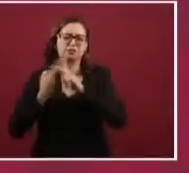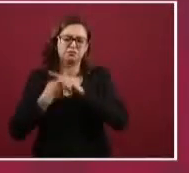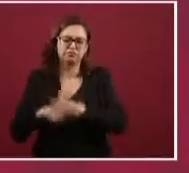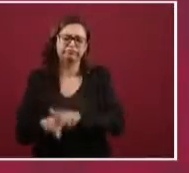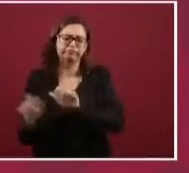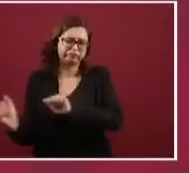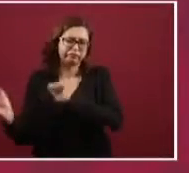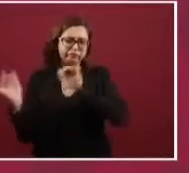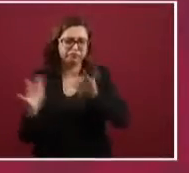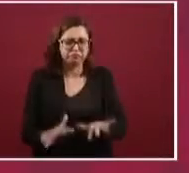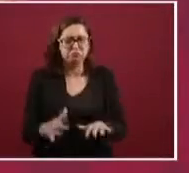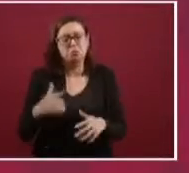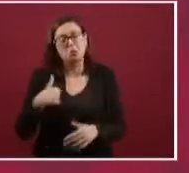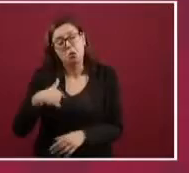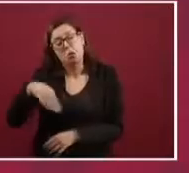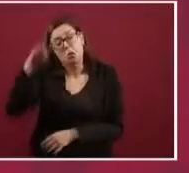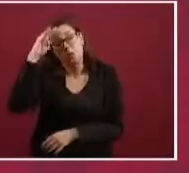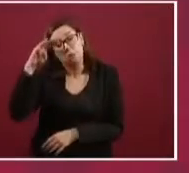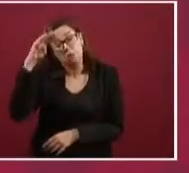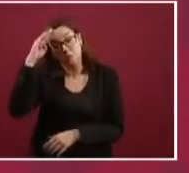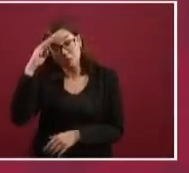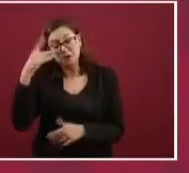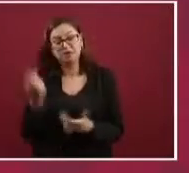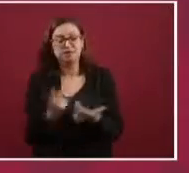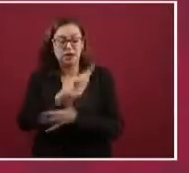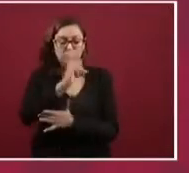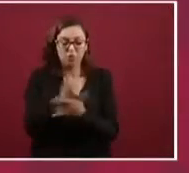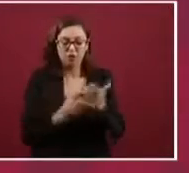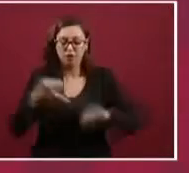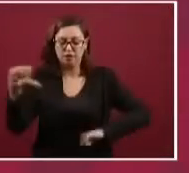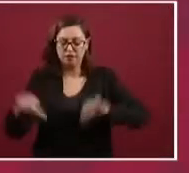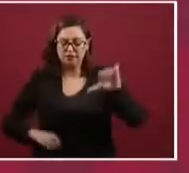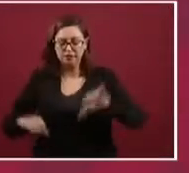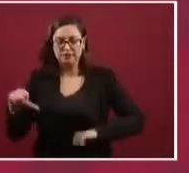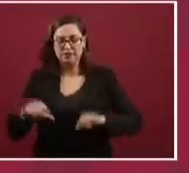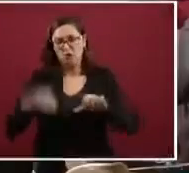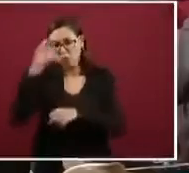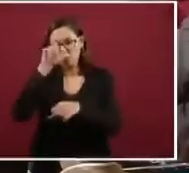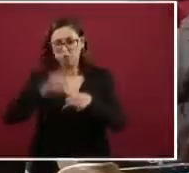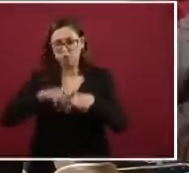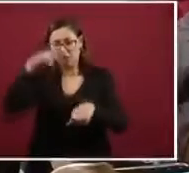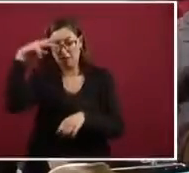Nosotros esperamos que con la difusión del programa de Culturas de México a asistencia